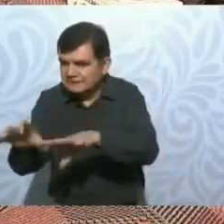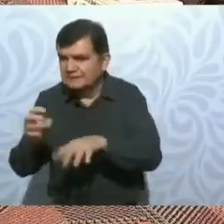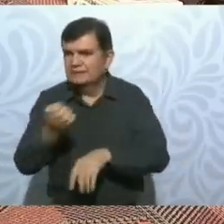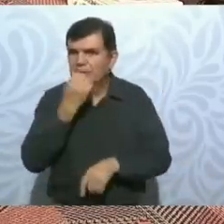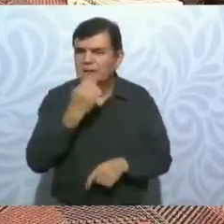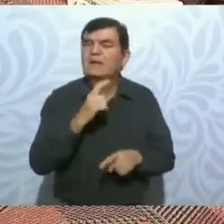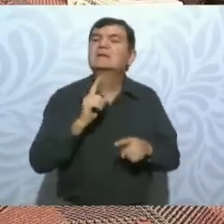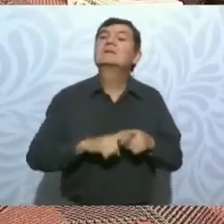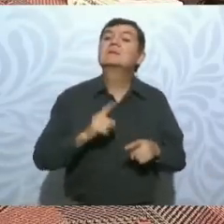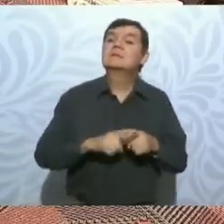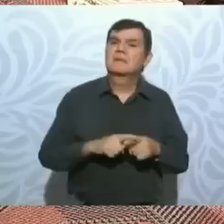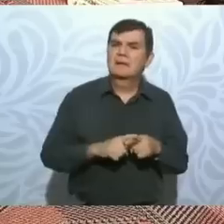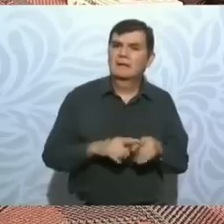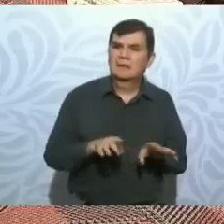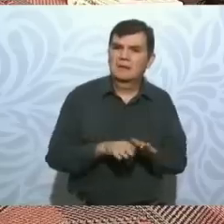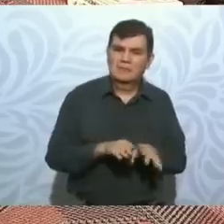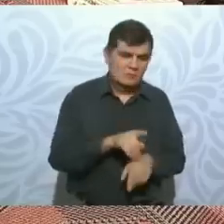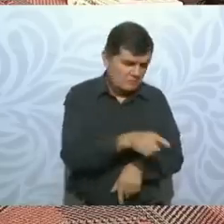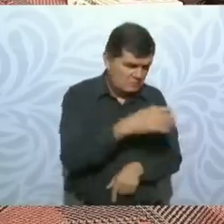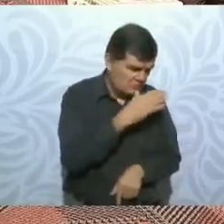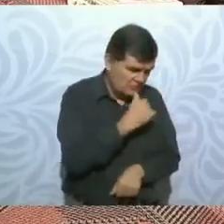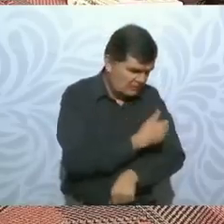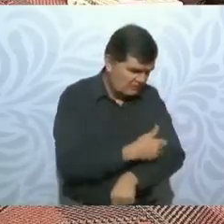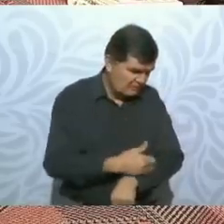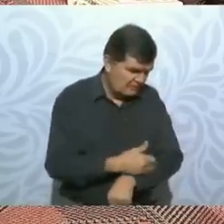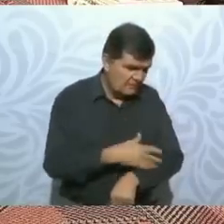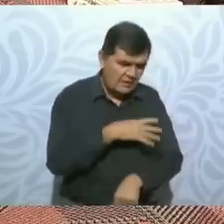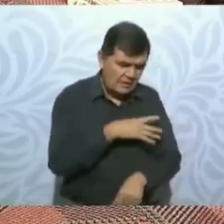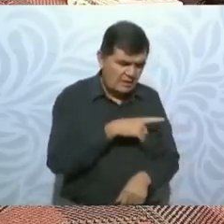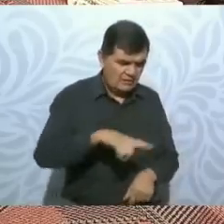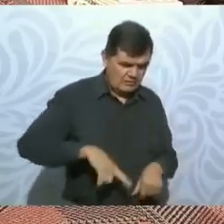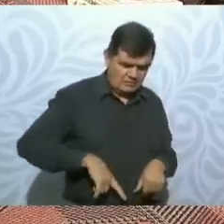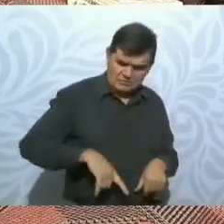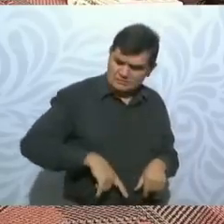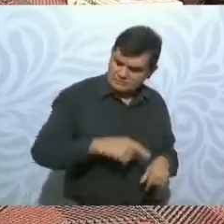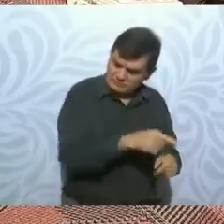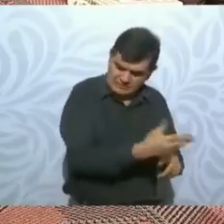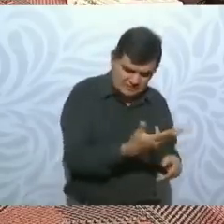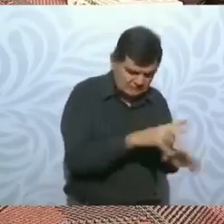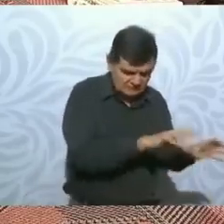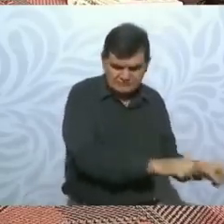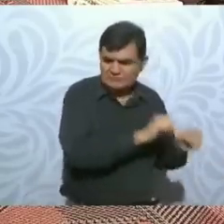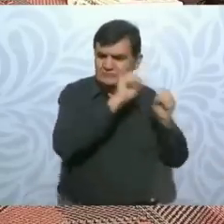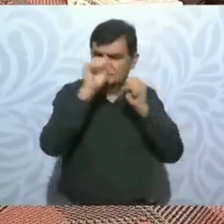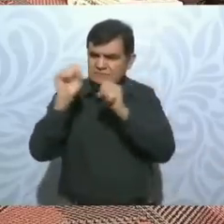llevar a la escuela si no puede la familia los va a llevar el gobierno los va a sacar de su casa los